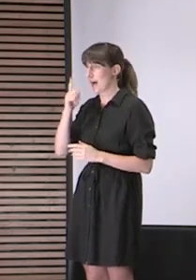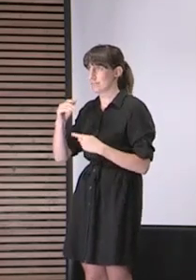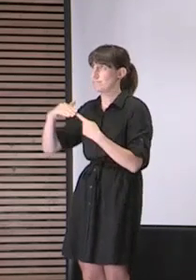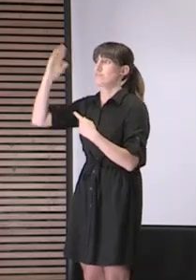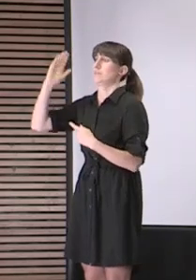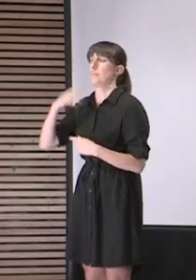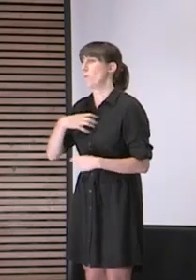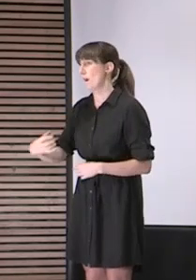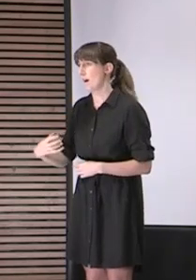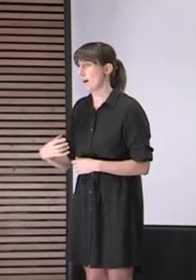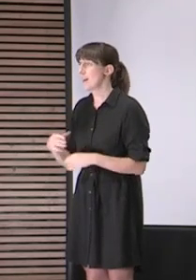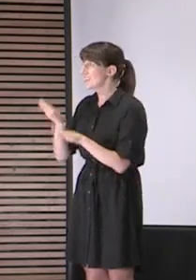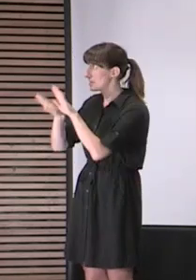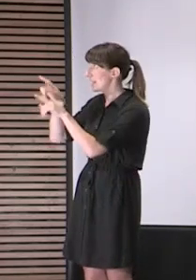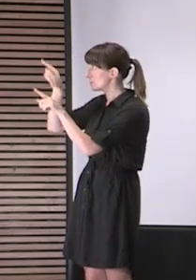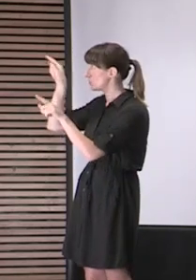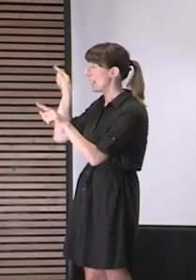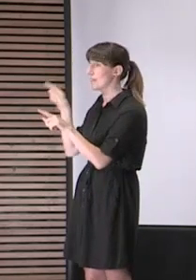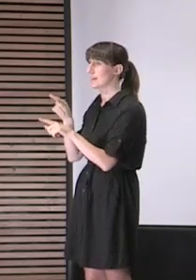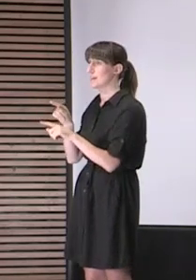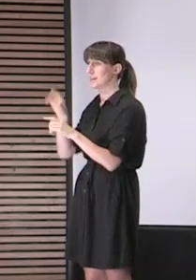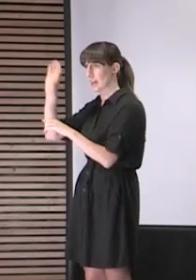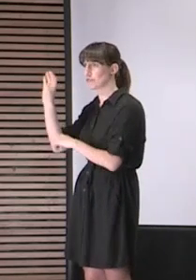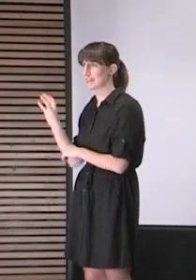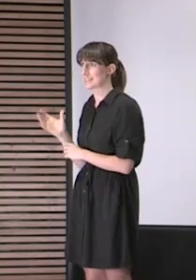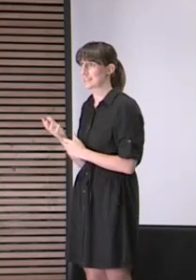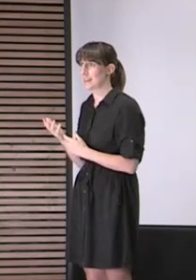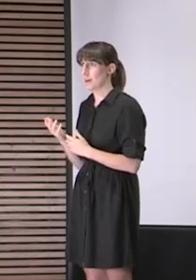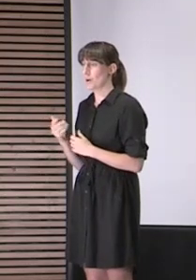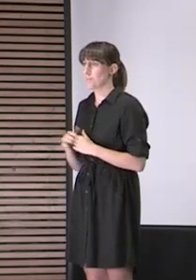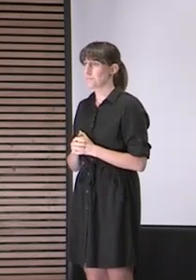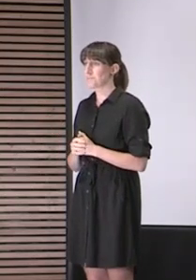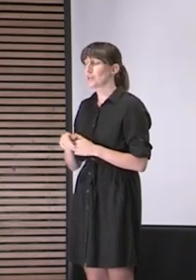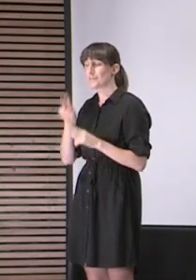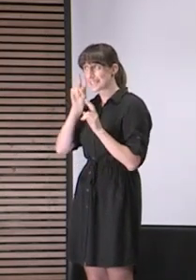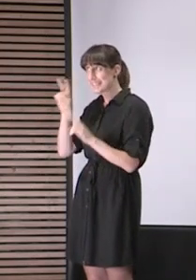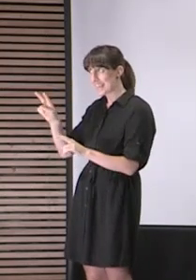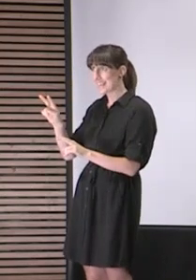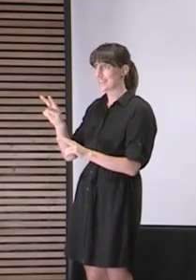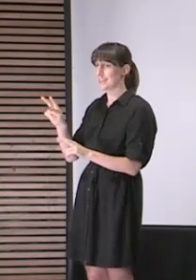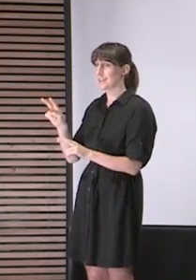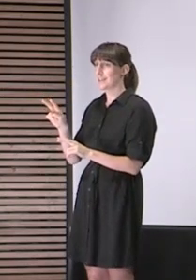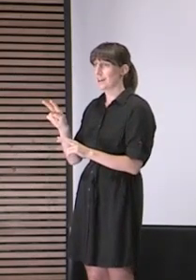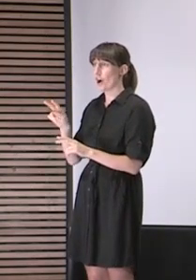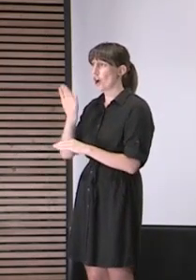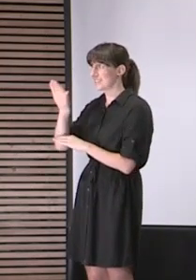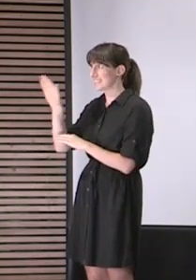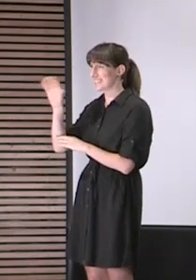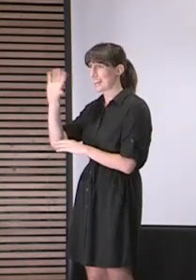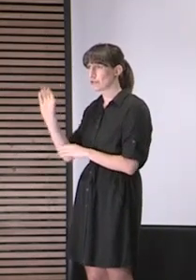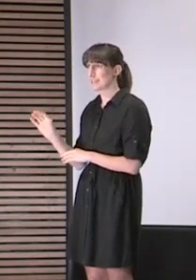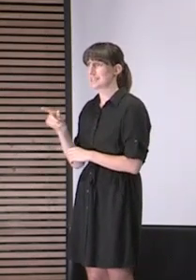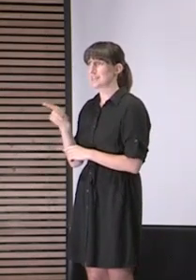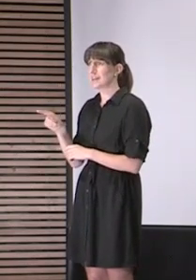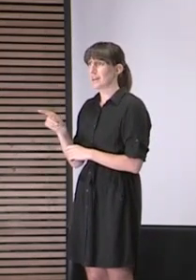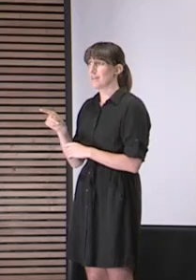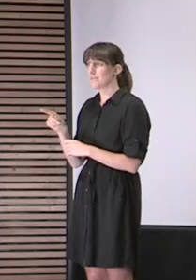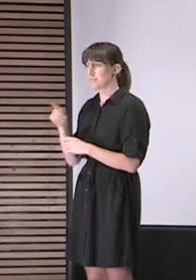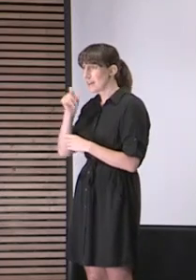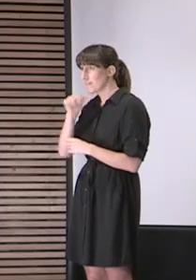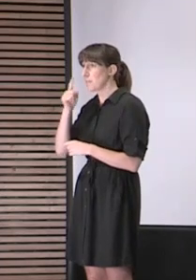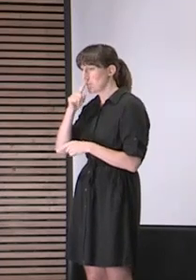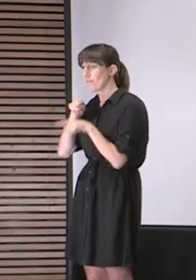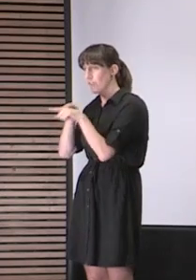que se pone. Esto es lo más